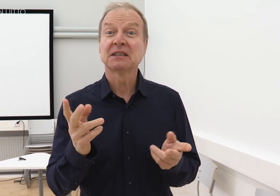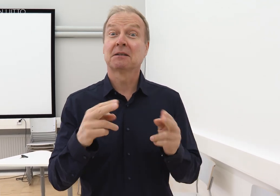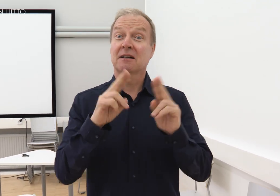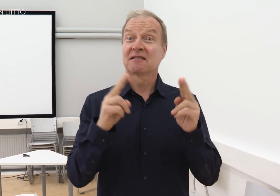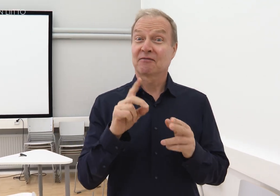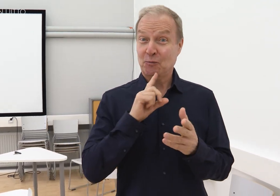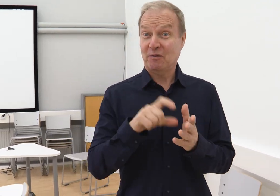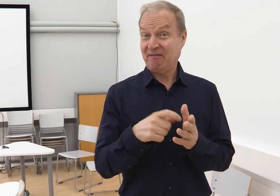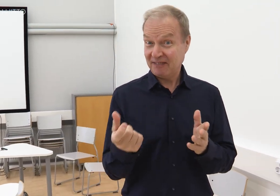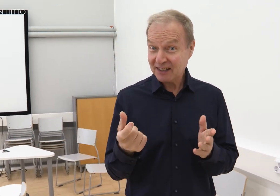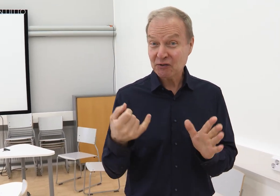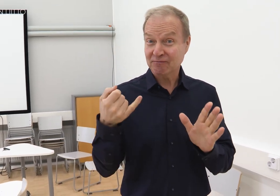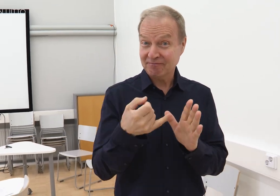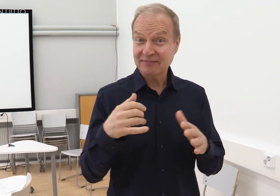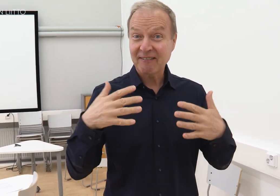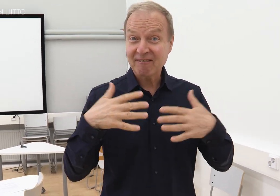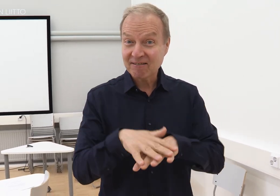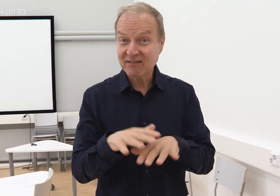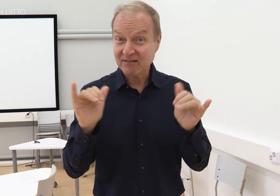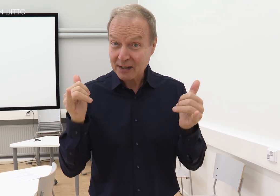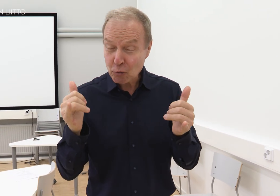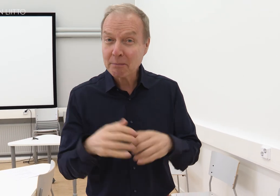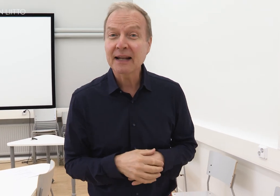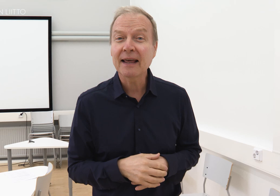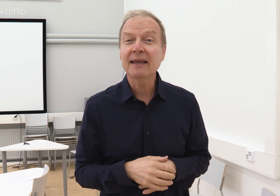Kansainvälinen kuurojen viikko ja sen yhteydessä verkkobileet.